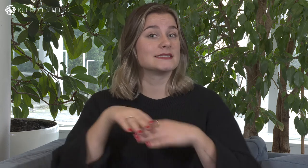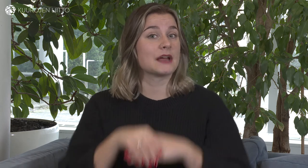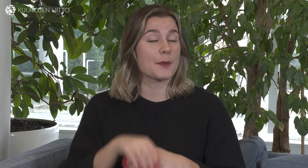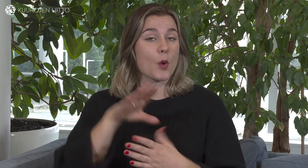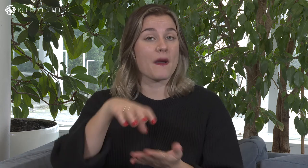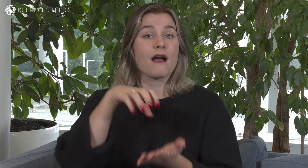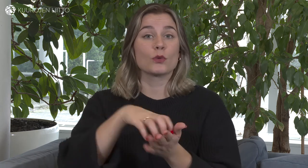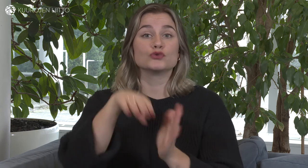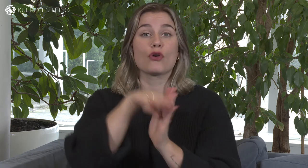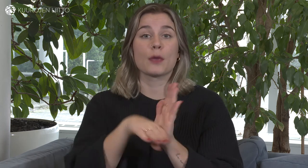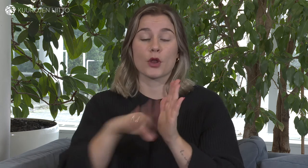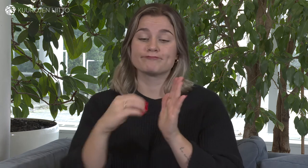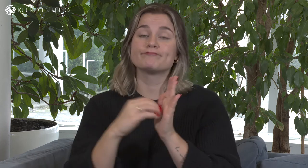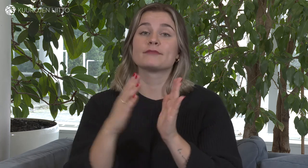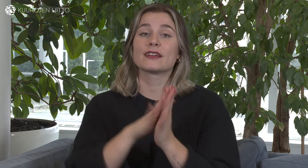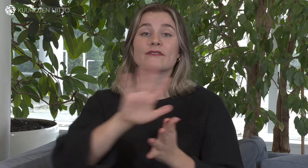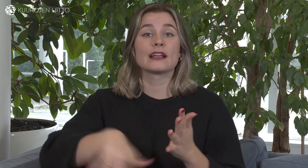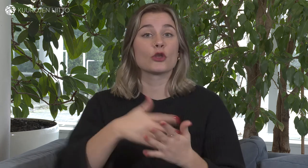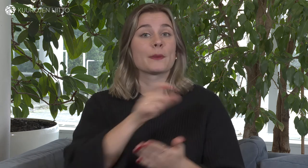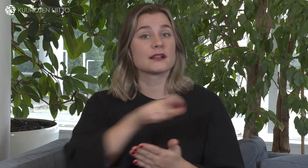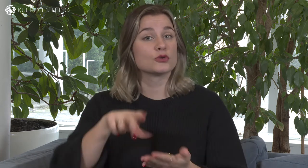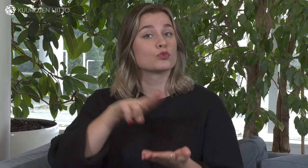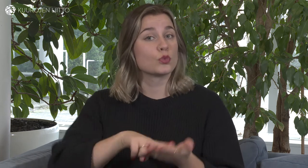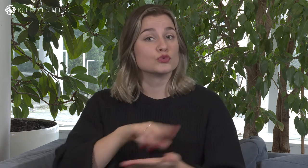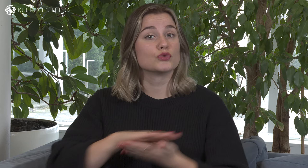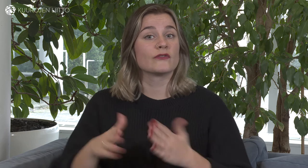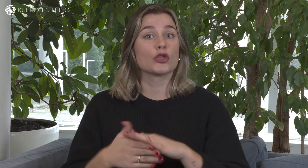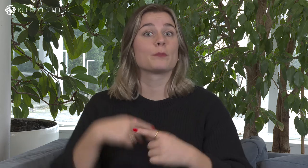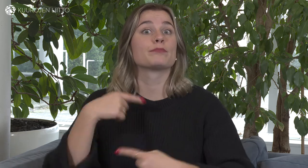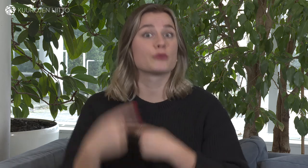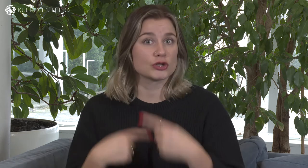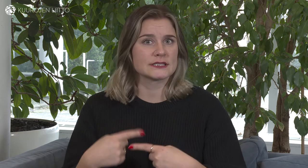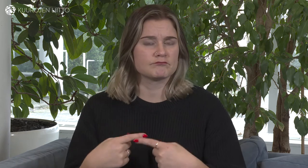Sanna Marinin hallituksen hallitusohjelmaan.